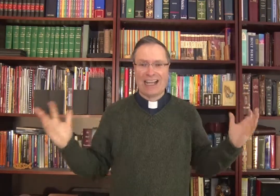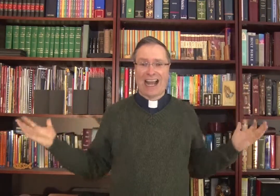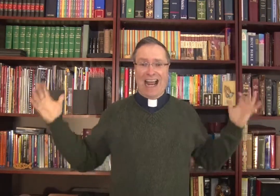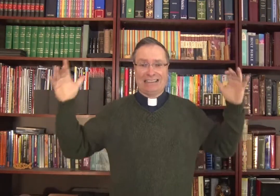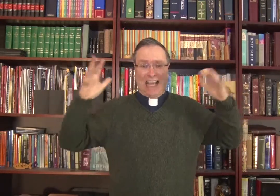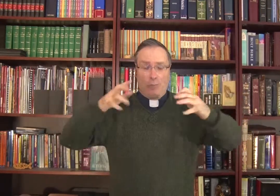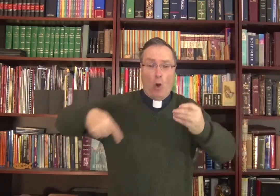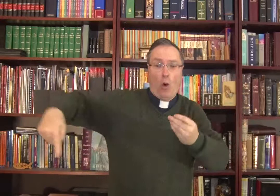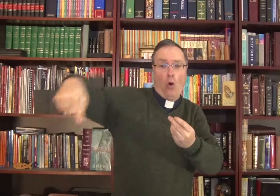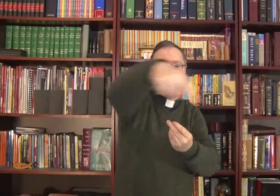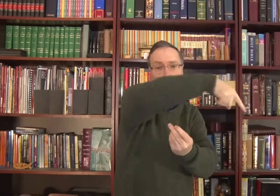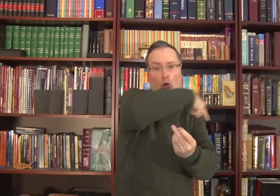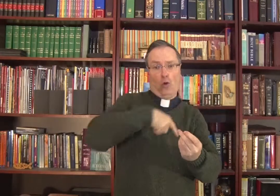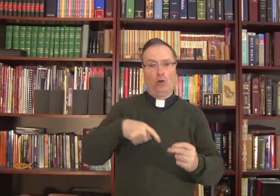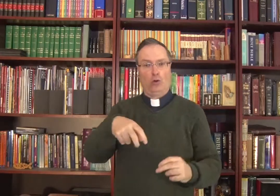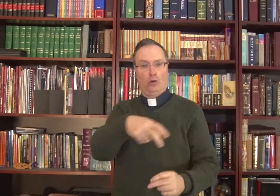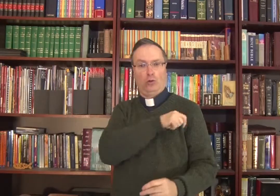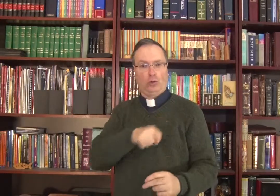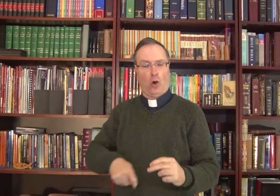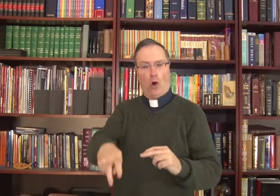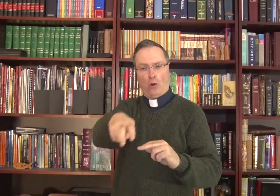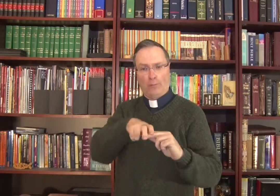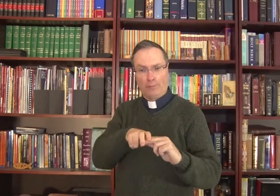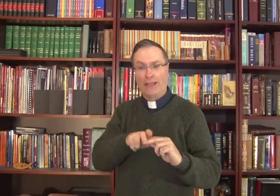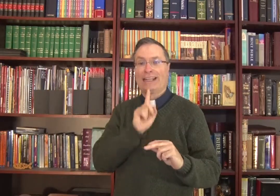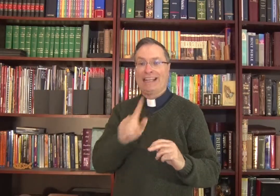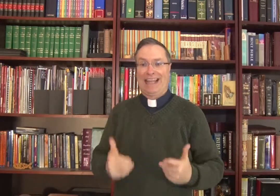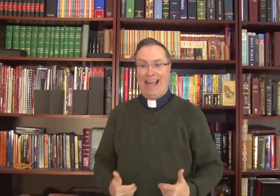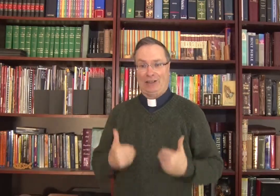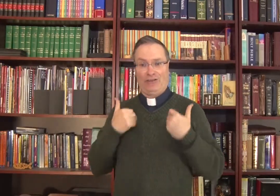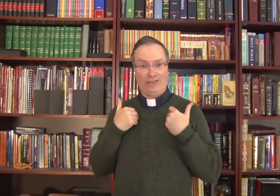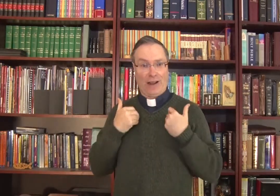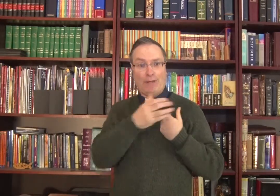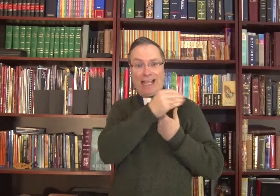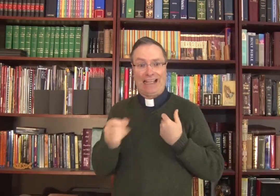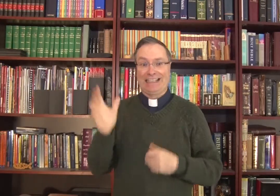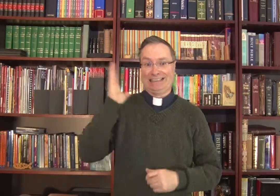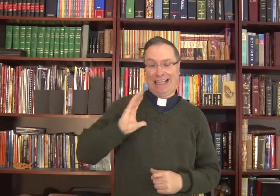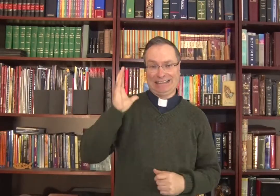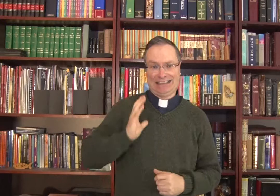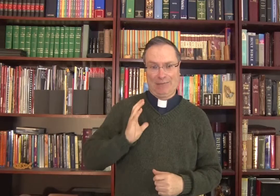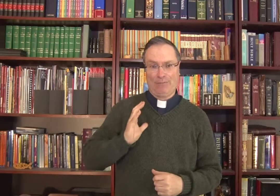rassemblés autour du trône, des êtres vivants et des anciens;